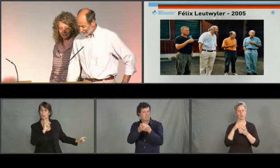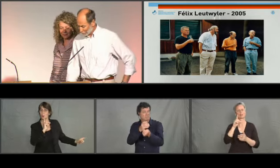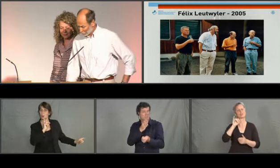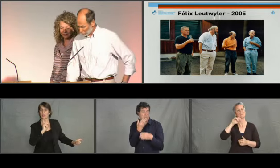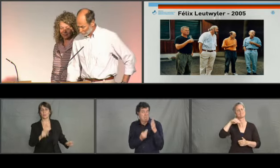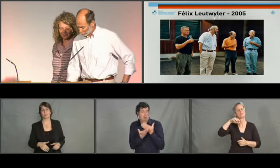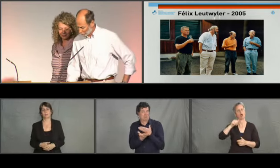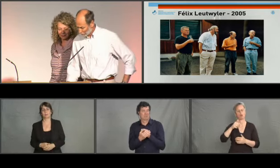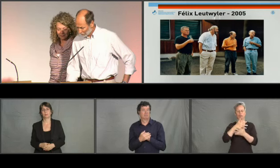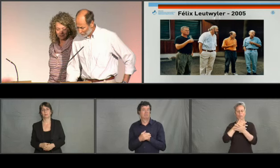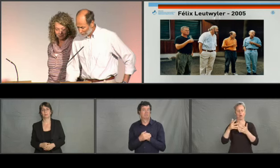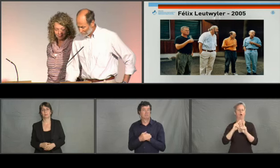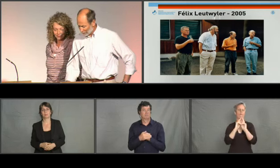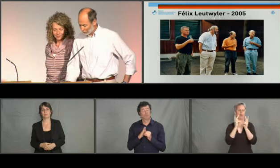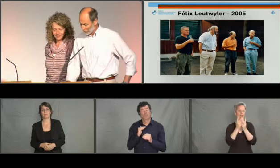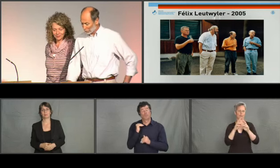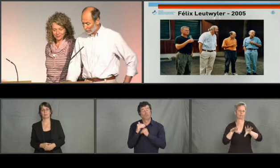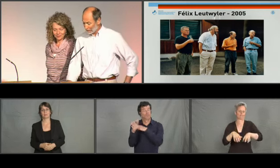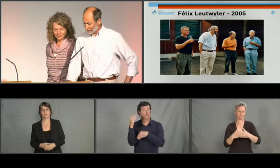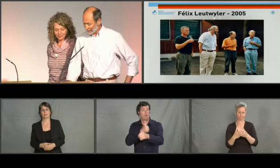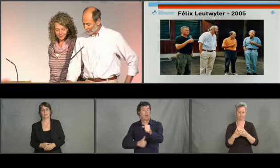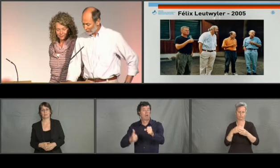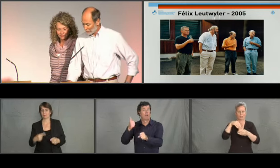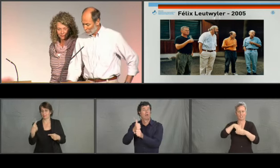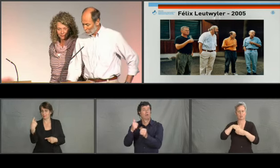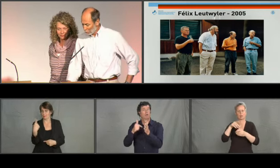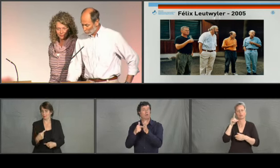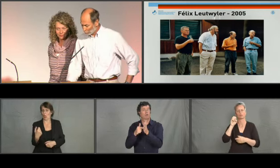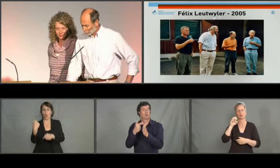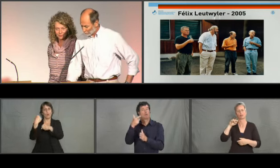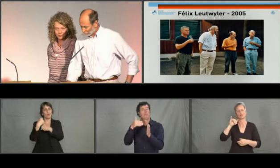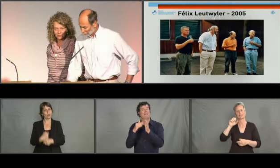gegründet worden mit Denise Eggel und Walter